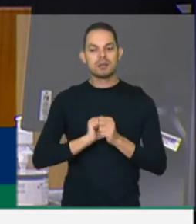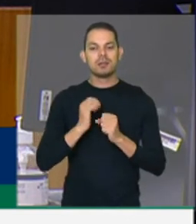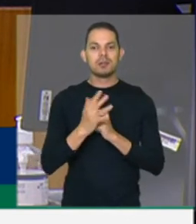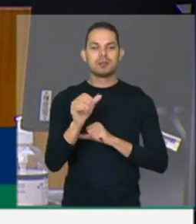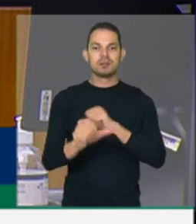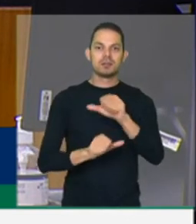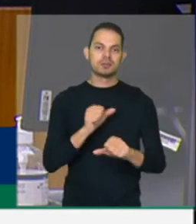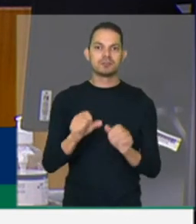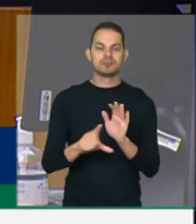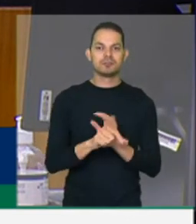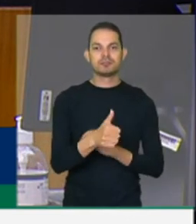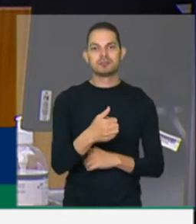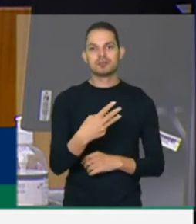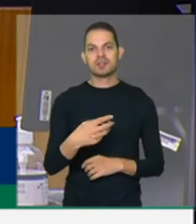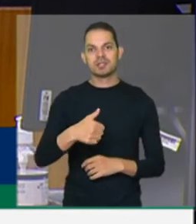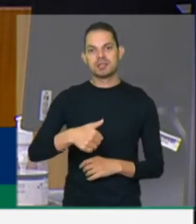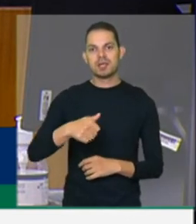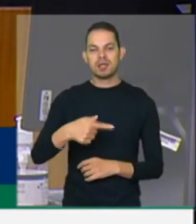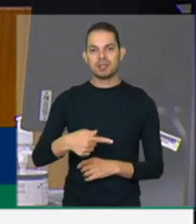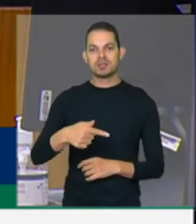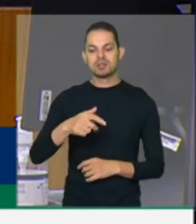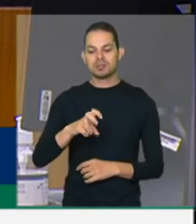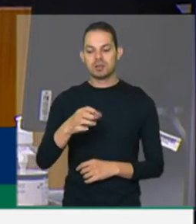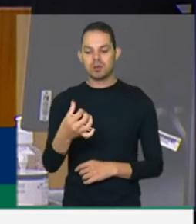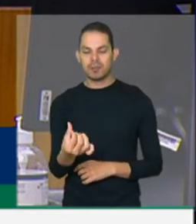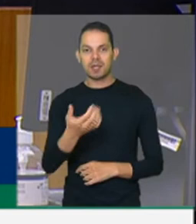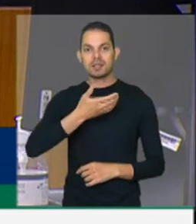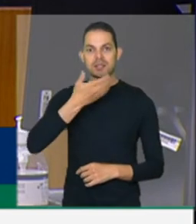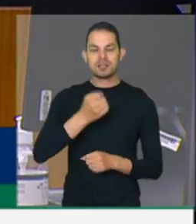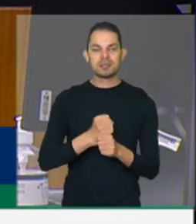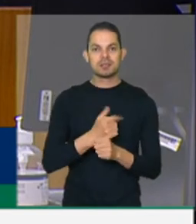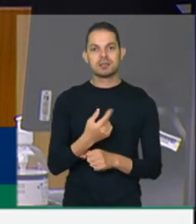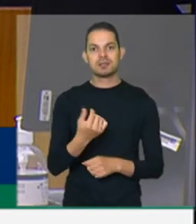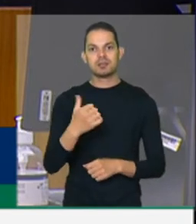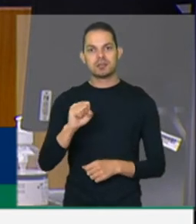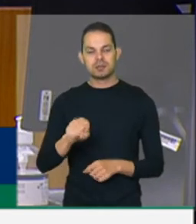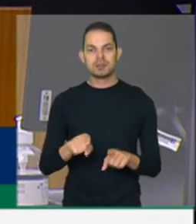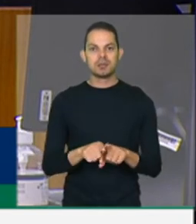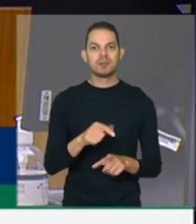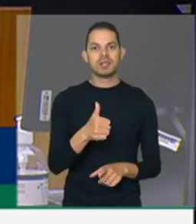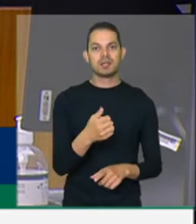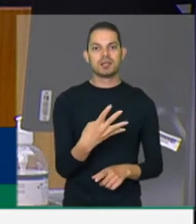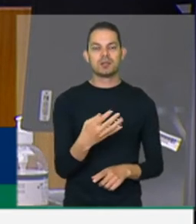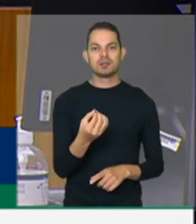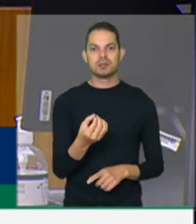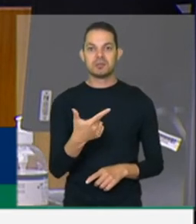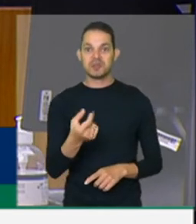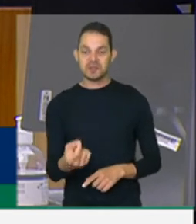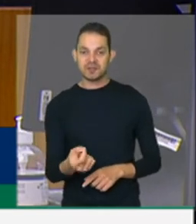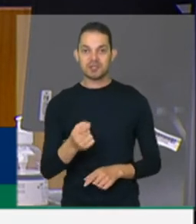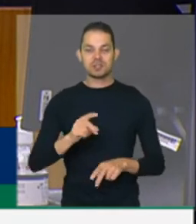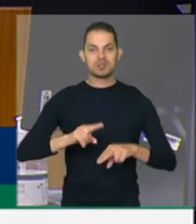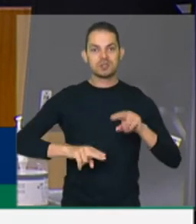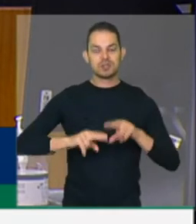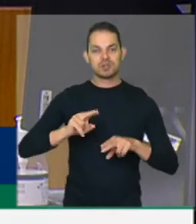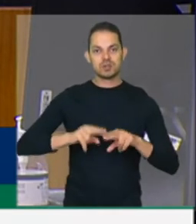DA COVID-19 E ALTERA AS LEIS N° 13756 DE DEZEMBRO DE 18, 140020 DE JULHO DE 20. PENDENTE DE PARECERES DAS